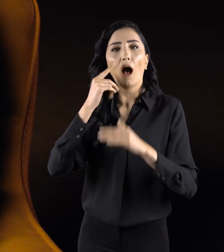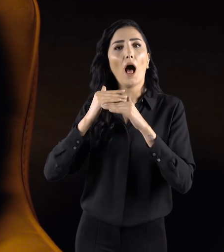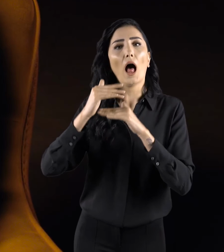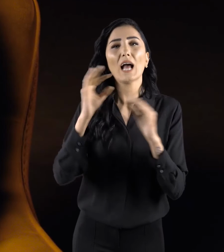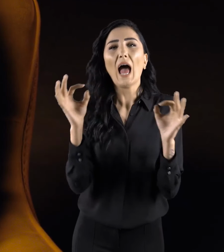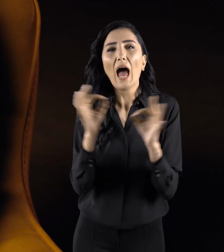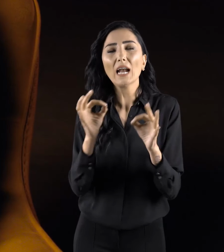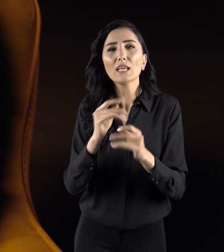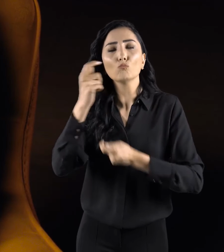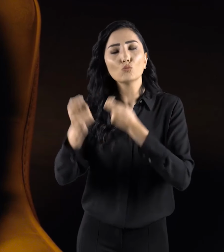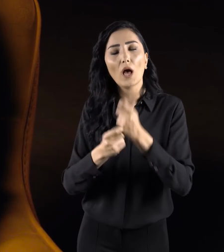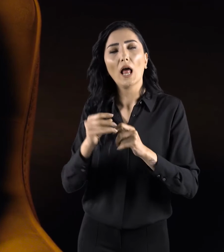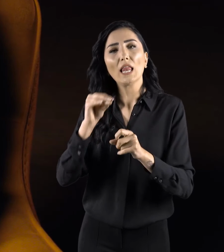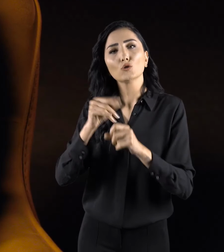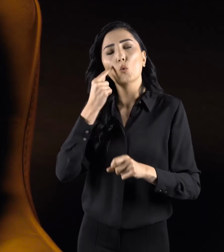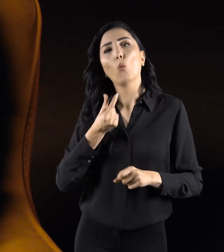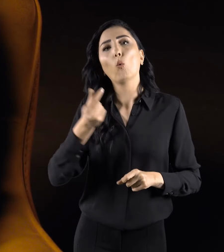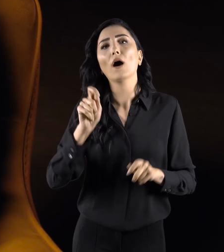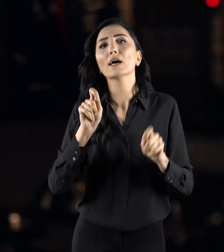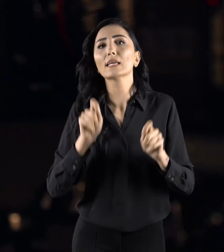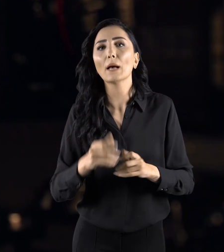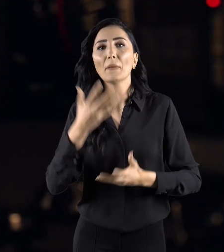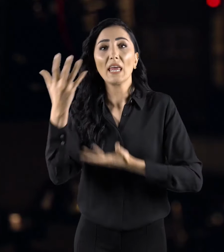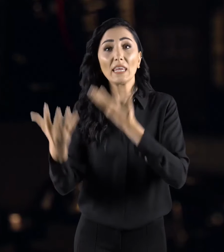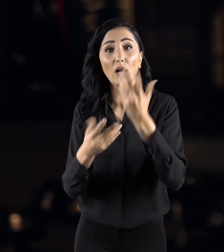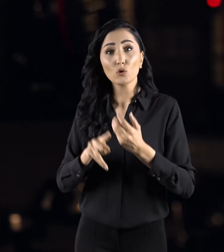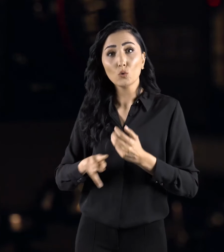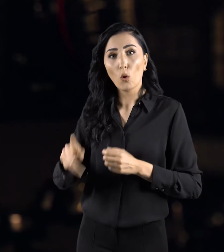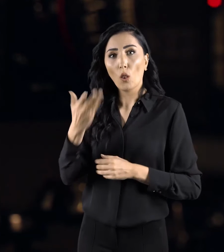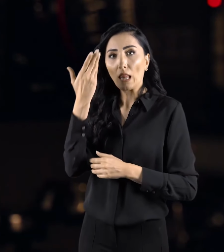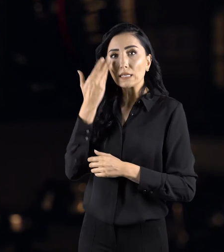erken müdahale için uyarır. Yangın yönünün izlenmesi rüzgârla alakalı